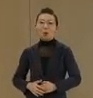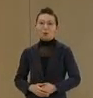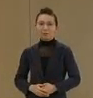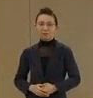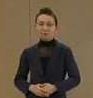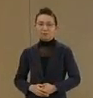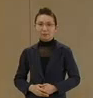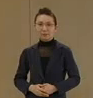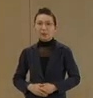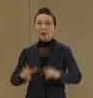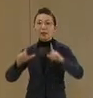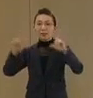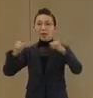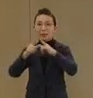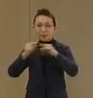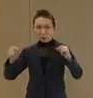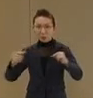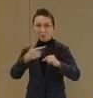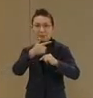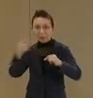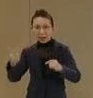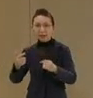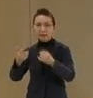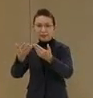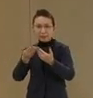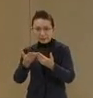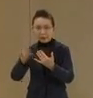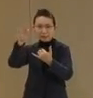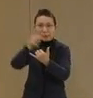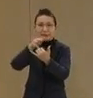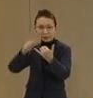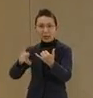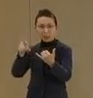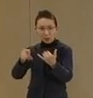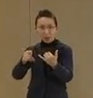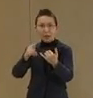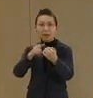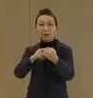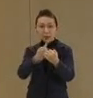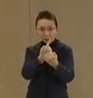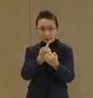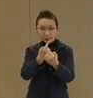東日本大震災は 今までの行政のあり方の 根本的な見直しを